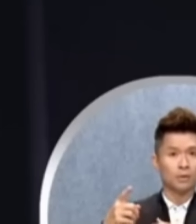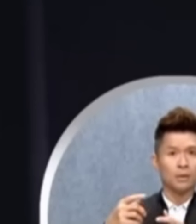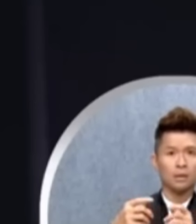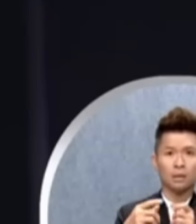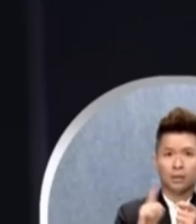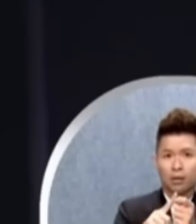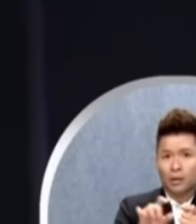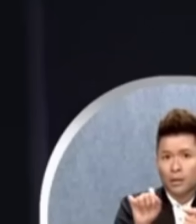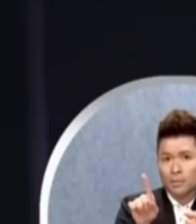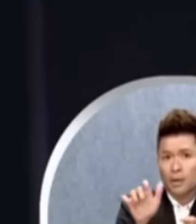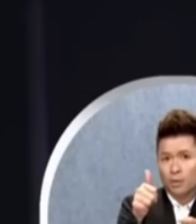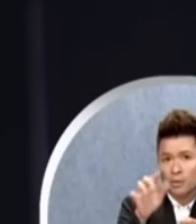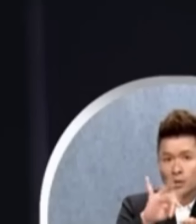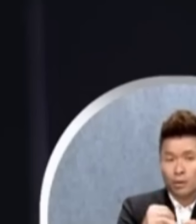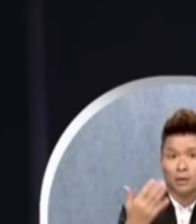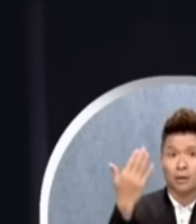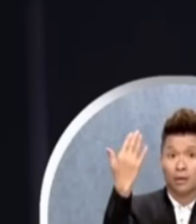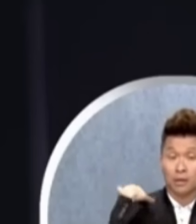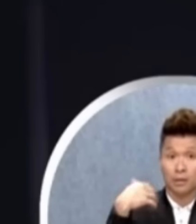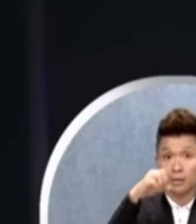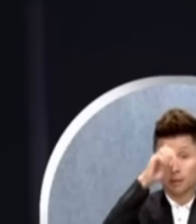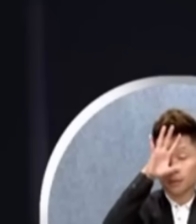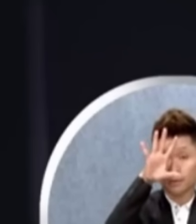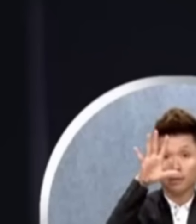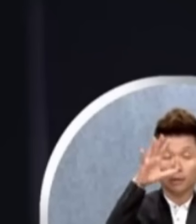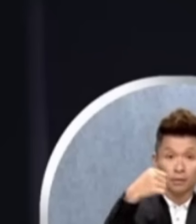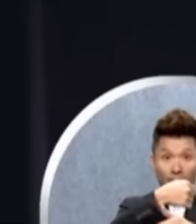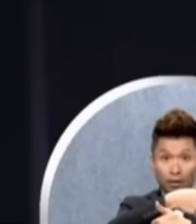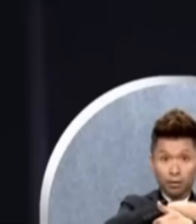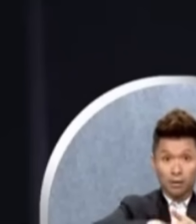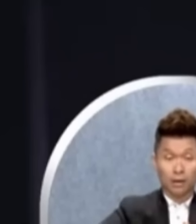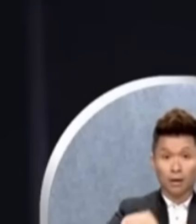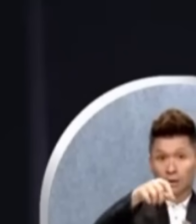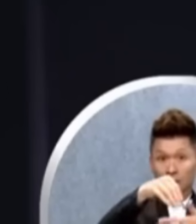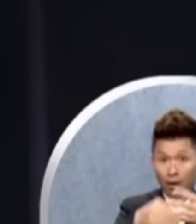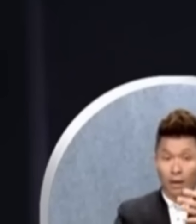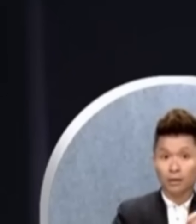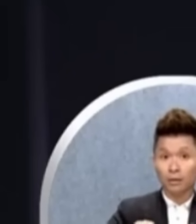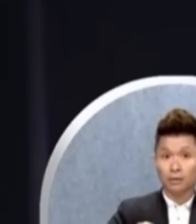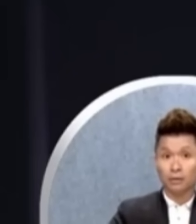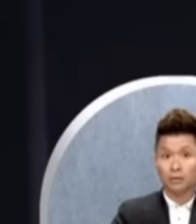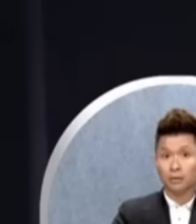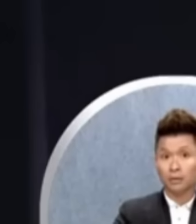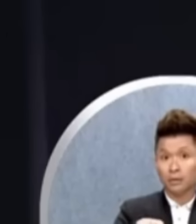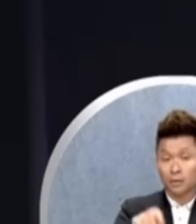他的黨綱明文規定要解放黑奴 過了154年之後